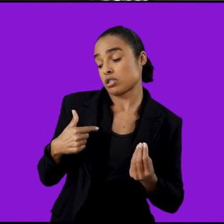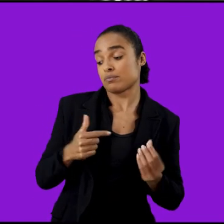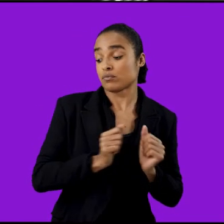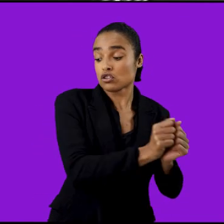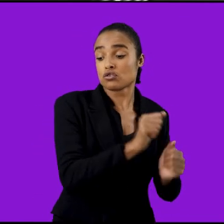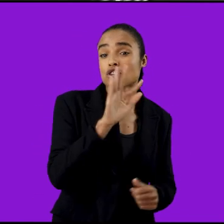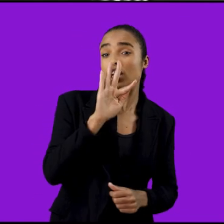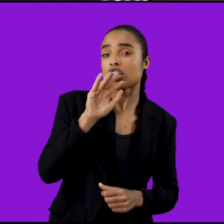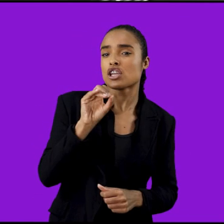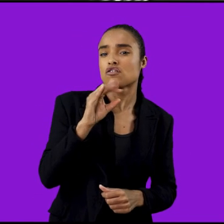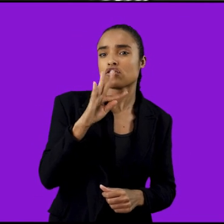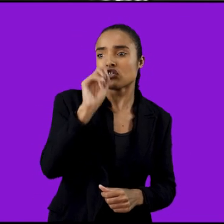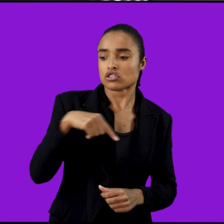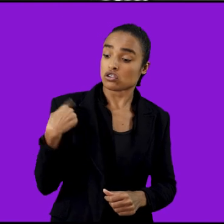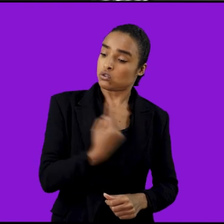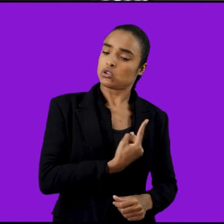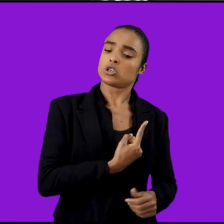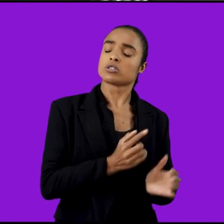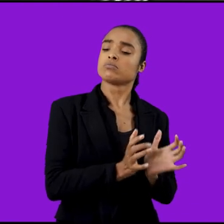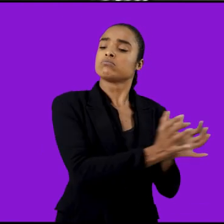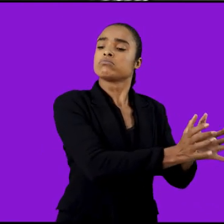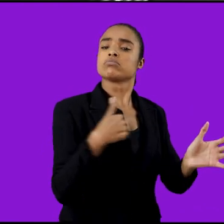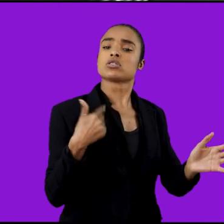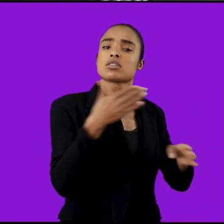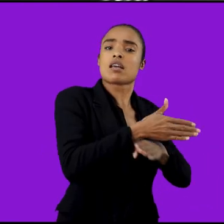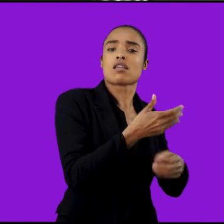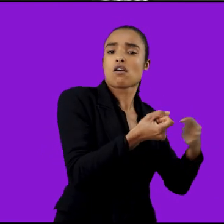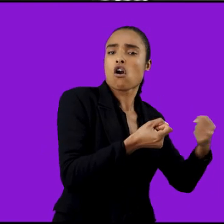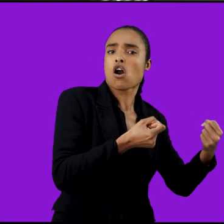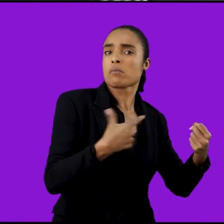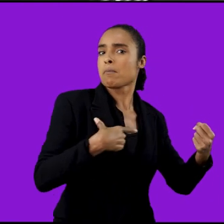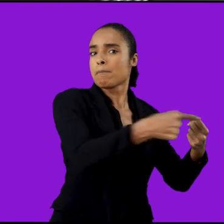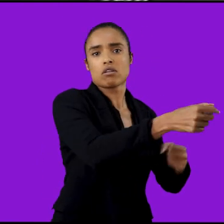Eu voltei, ficou. Voltei, eu e Fióte saiu, pá, com a nossa marra característica. Entramos